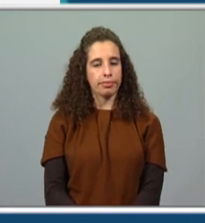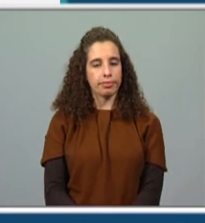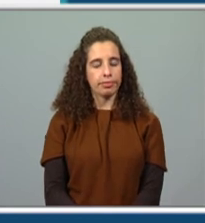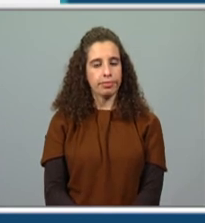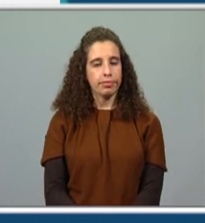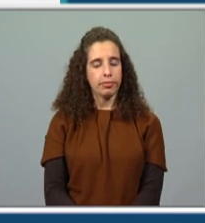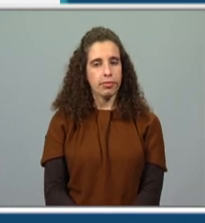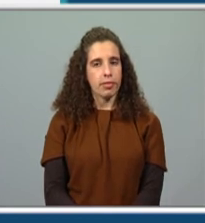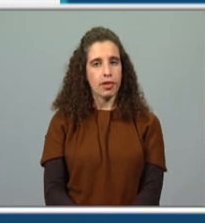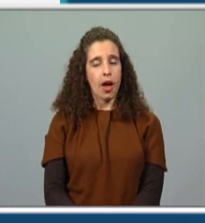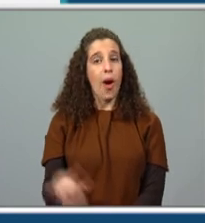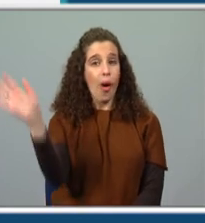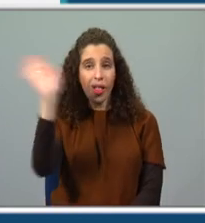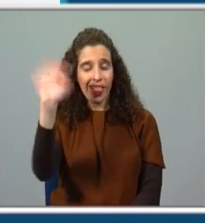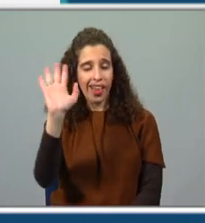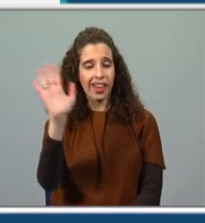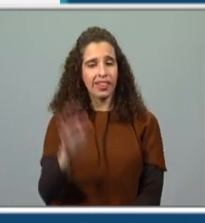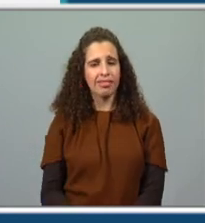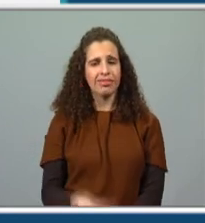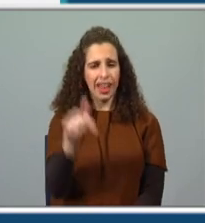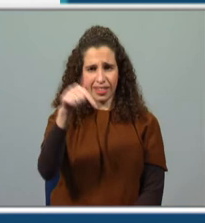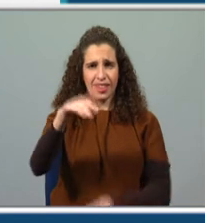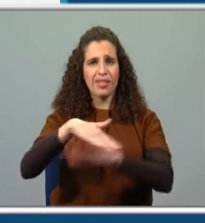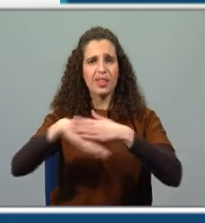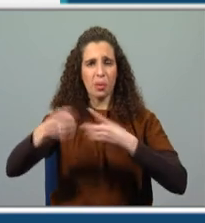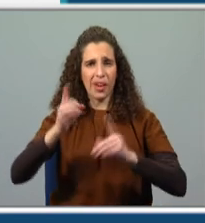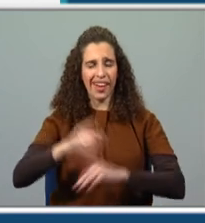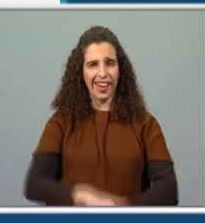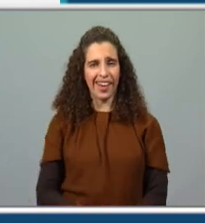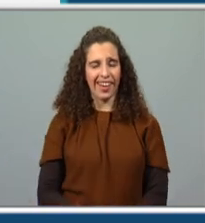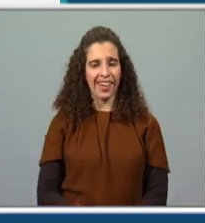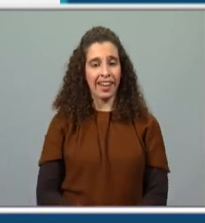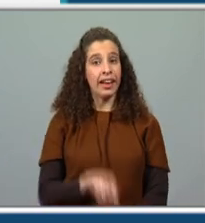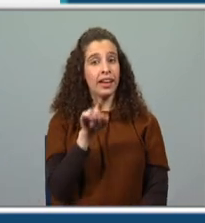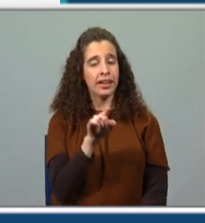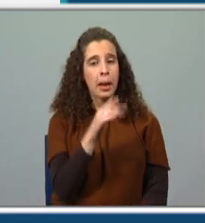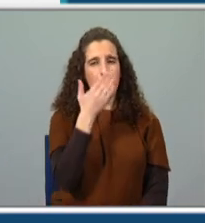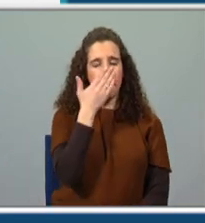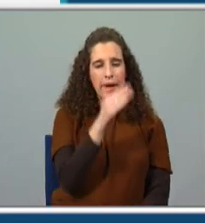temos Olá que andas por aqui a fazer aqui parece os que temos alguma 我們有你好你在這裡做什麼這裡似乎我們有一些